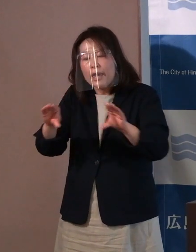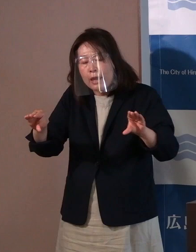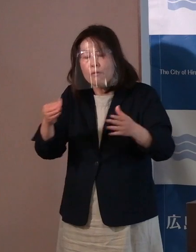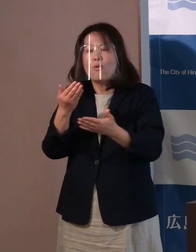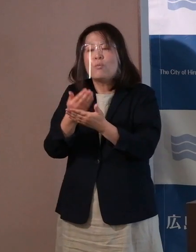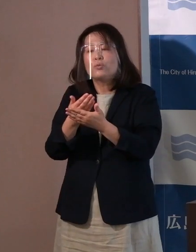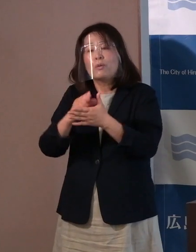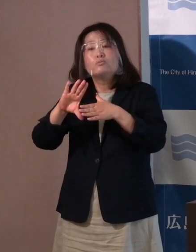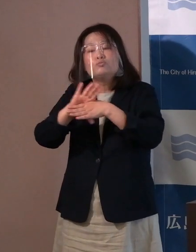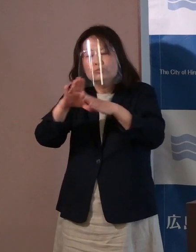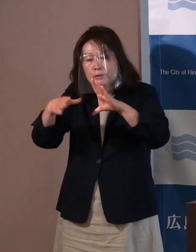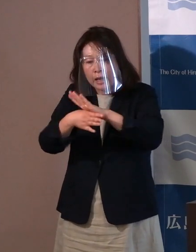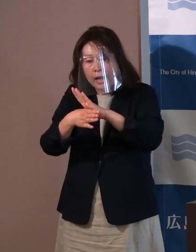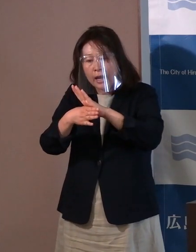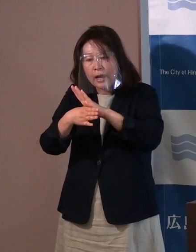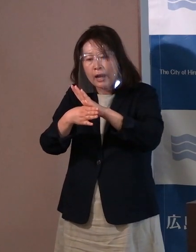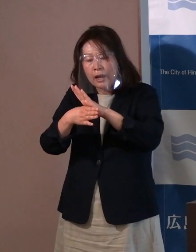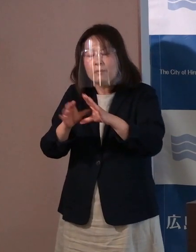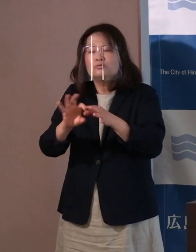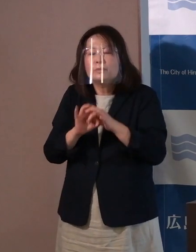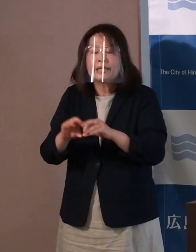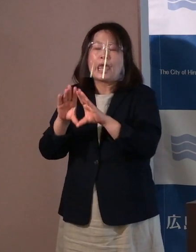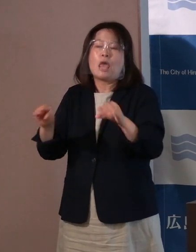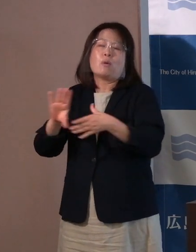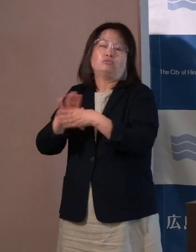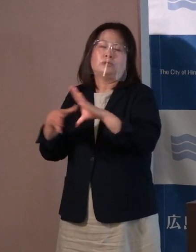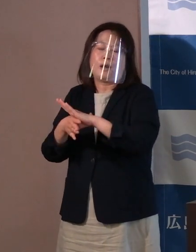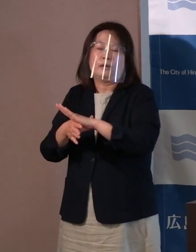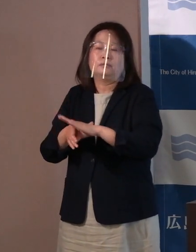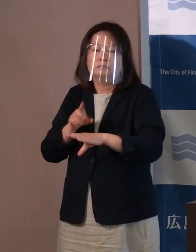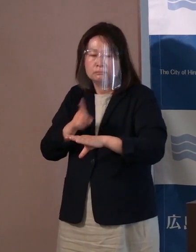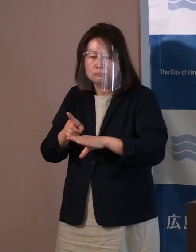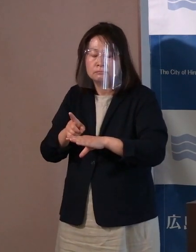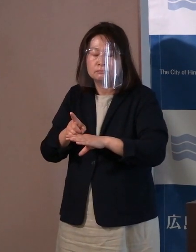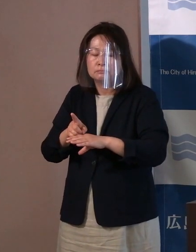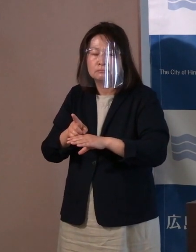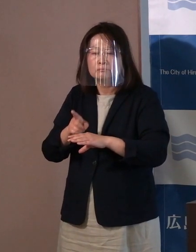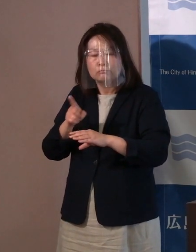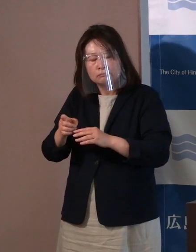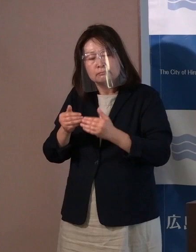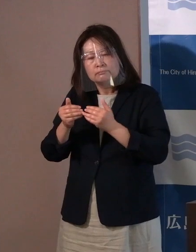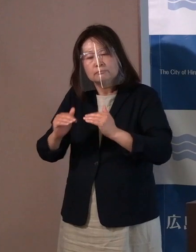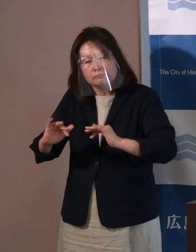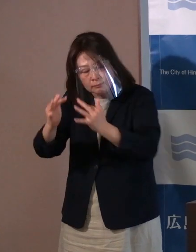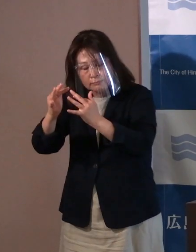平和文化ということを 振興するということが重要と｡